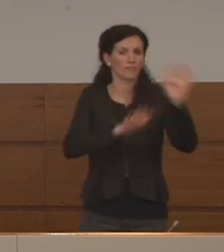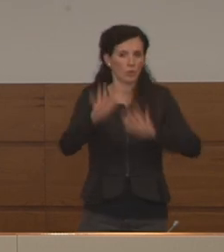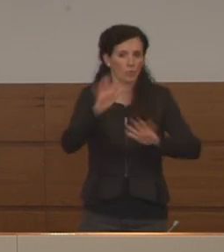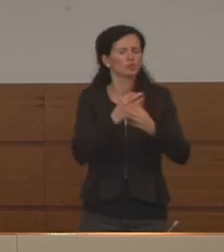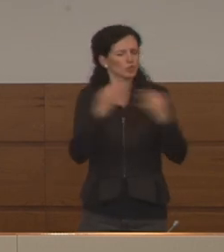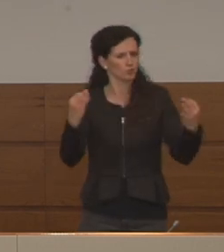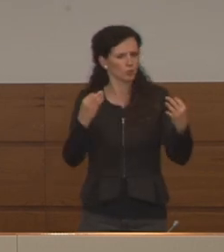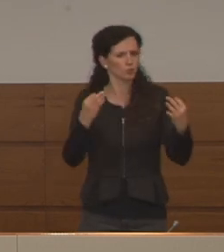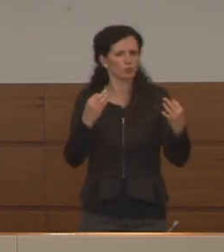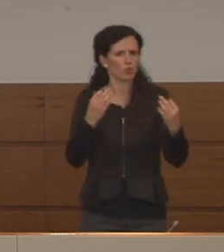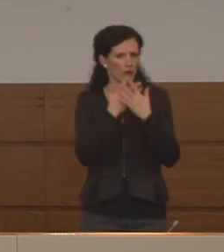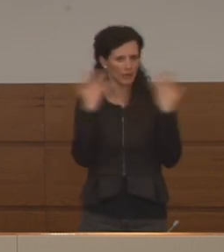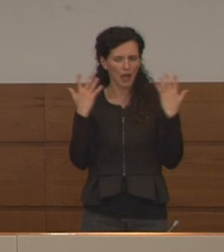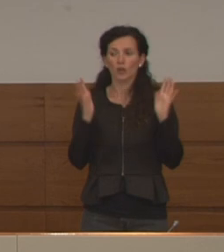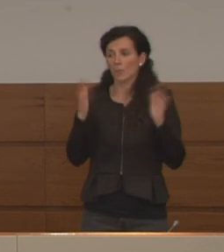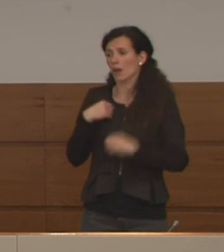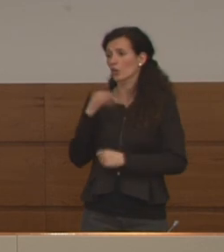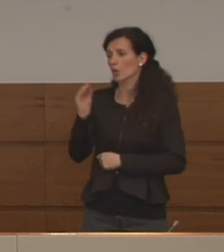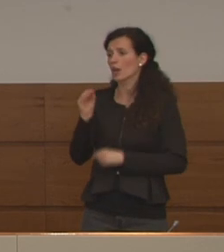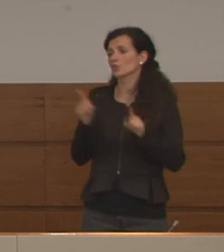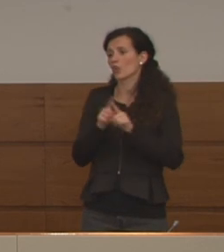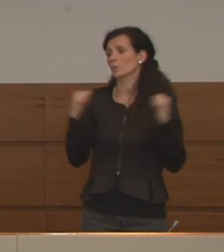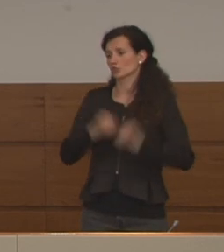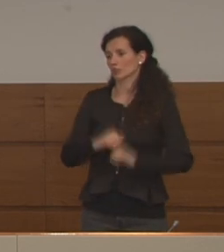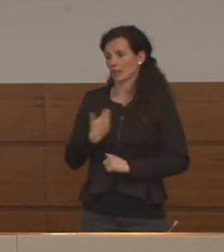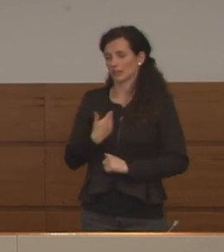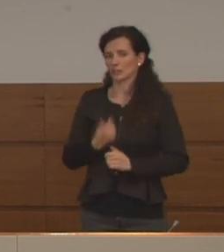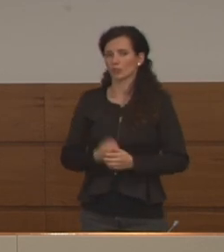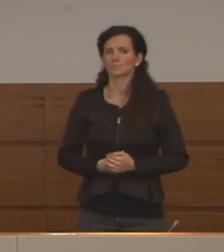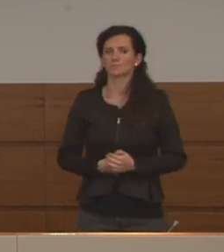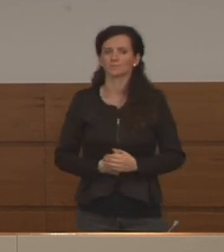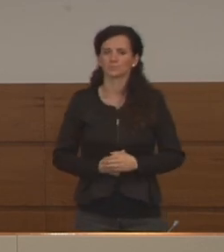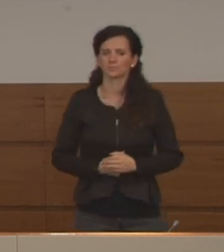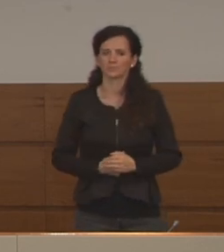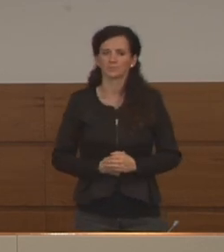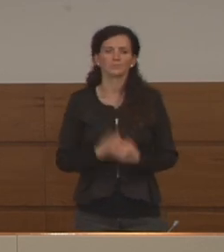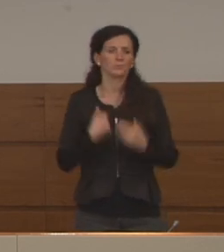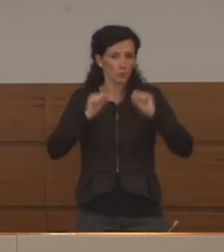ve lo chiedo anche come cittadina. Grazie. Possono iniziare io, poi magari